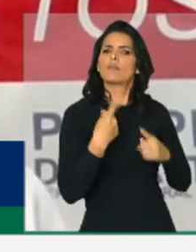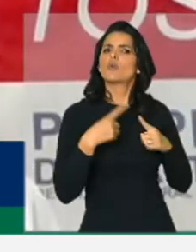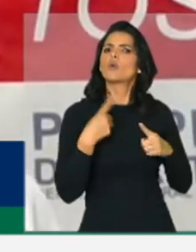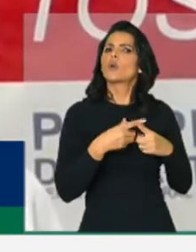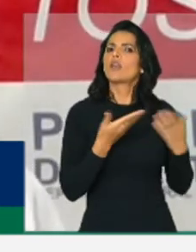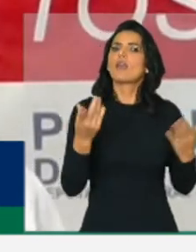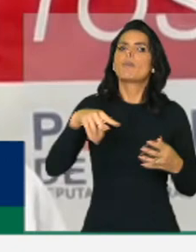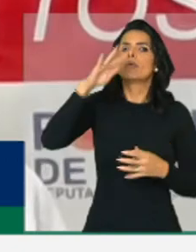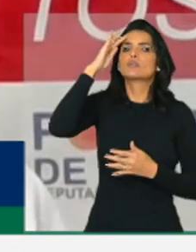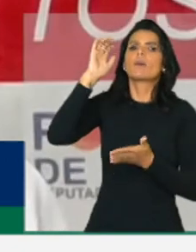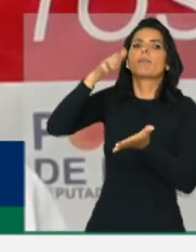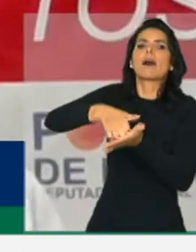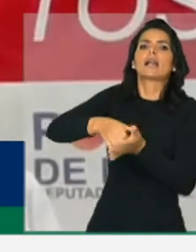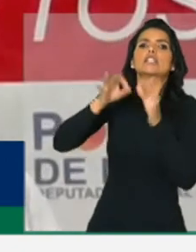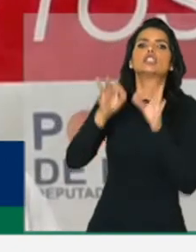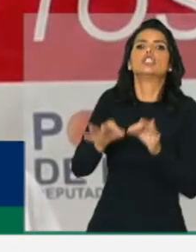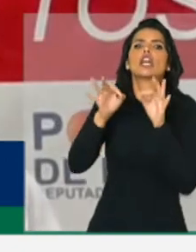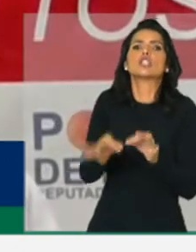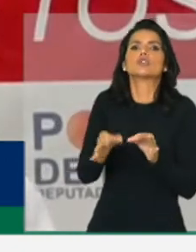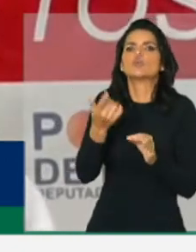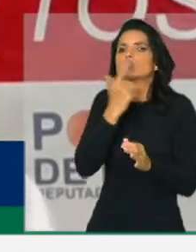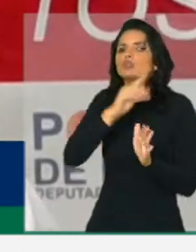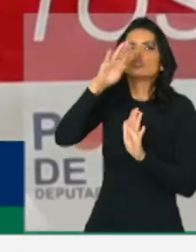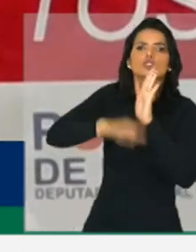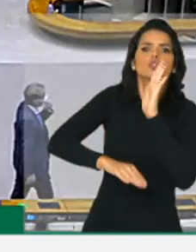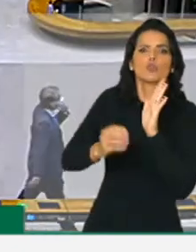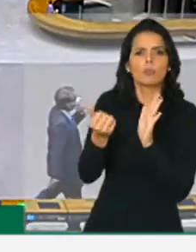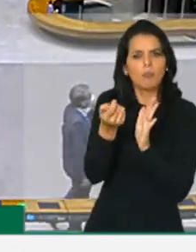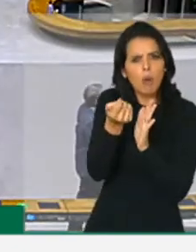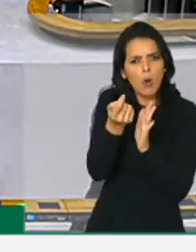MDB NÃO. SOLIDARIEDADE. PROS, PSC. SOLIDARIEDADE NÃO, SENHOR PRESIDENTE.